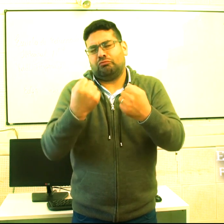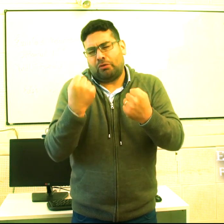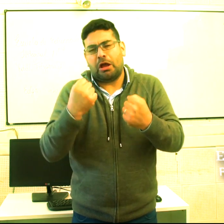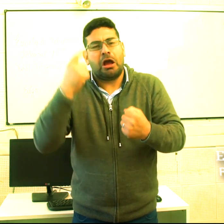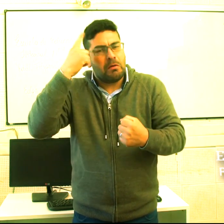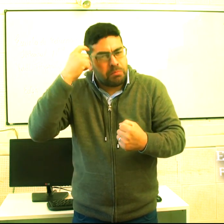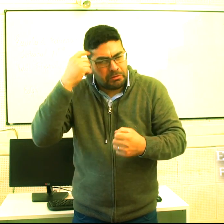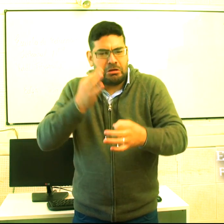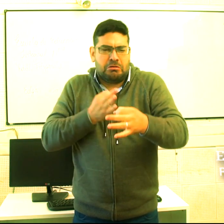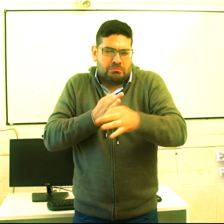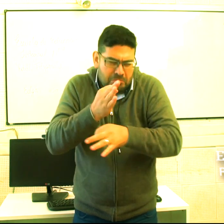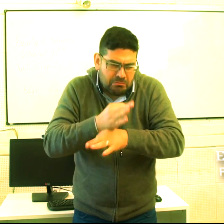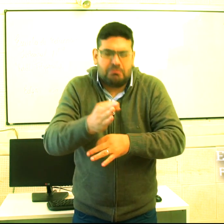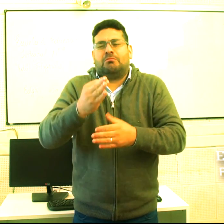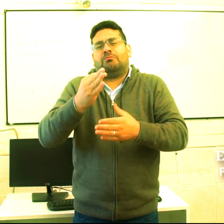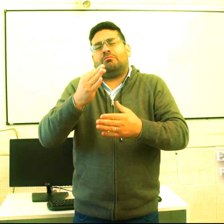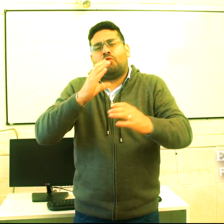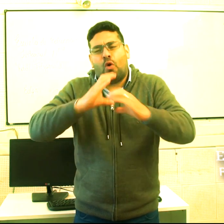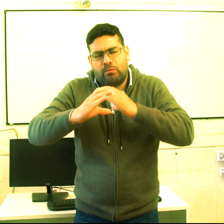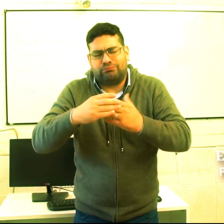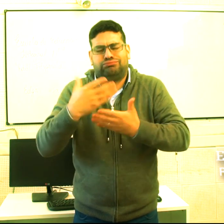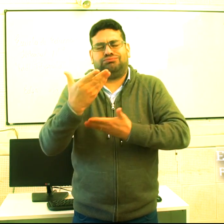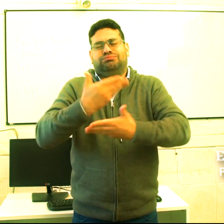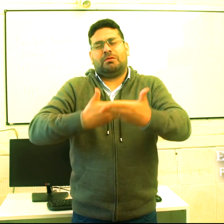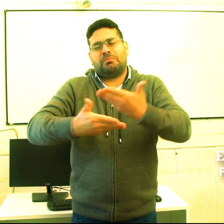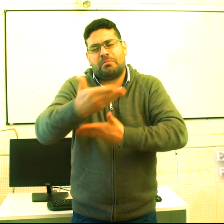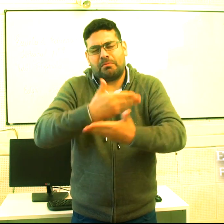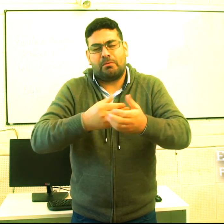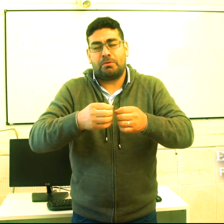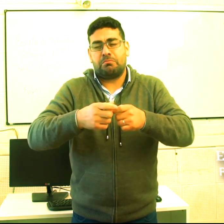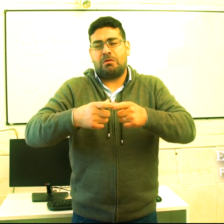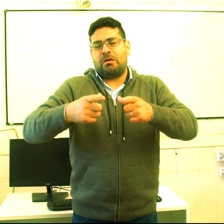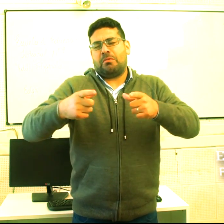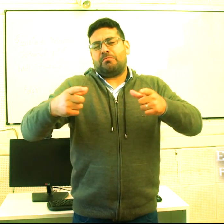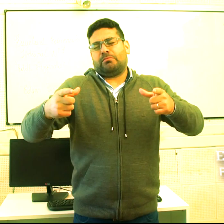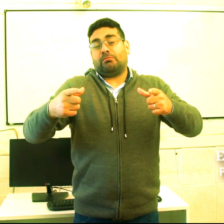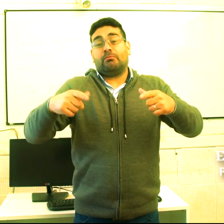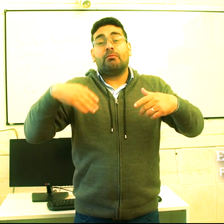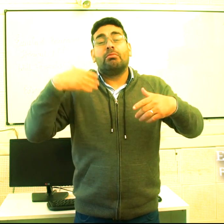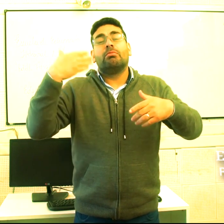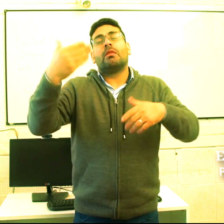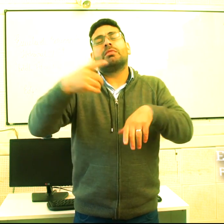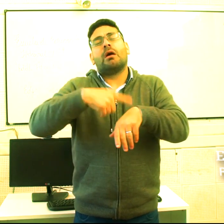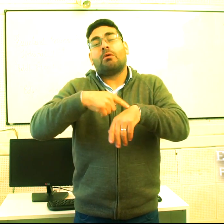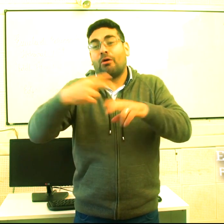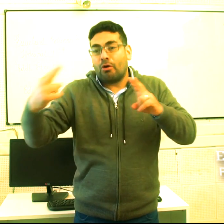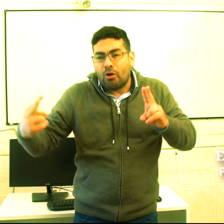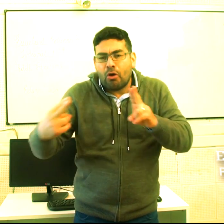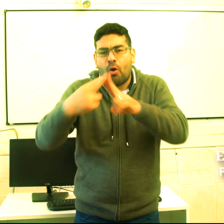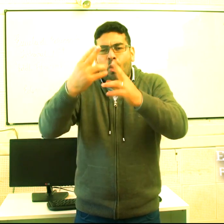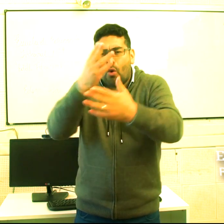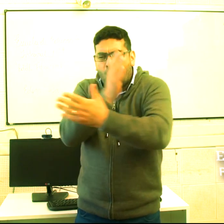la enseñanza, la comunicación, la forma de jugar, lo compartido, con el tiempo los sordos se encontraban